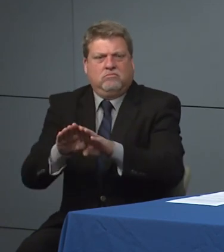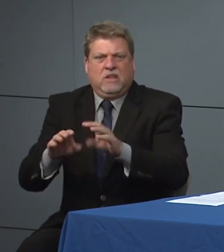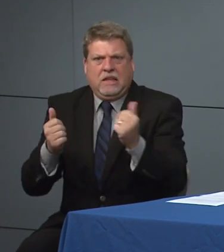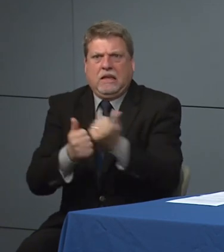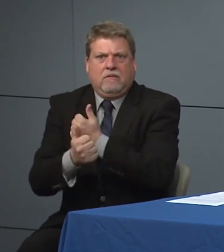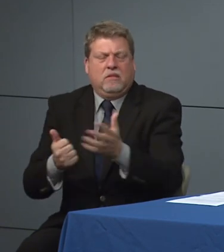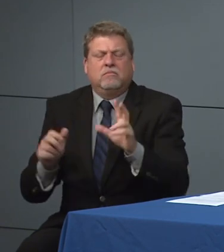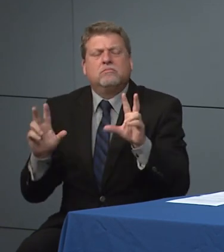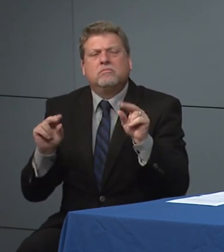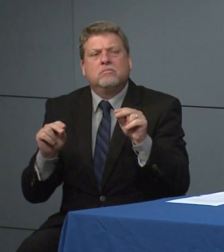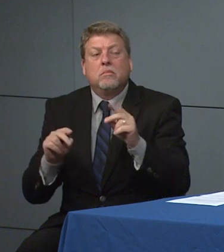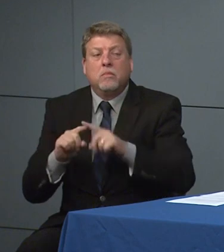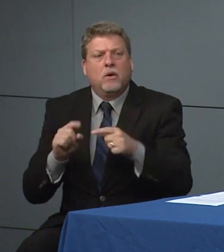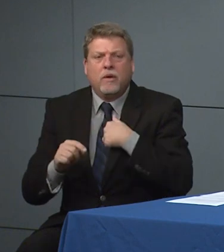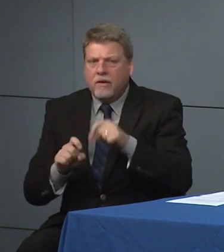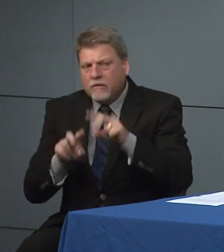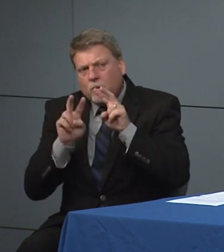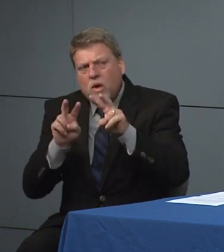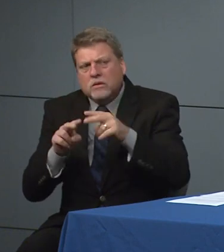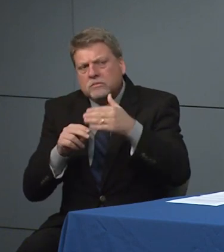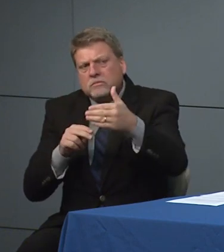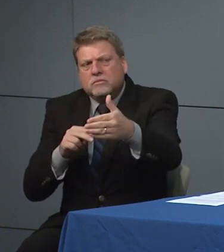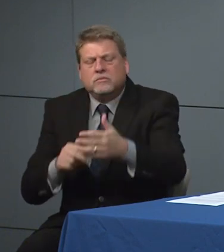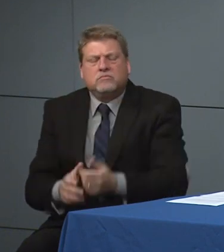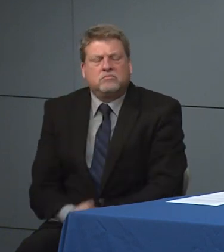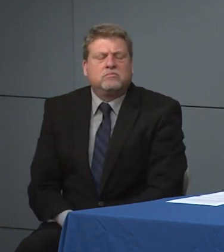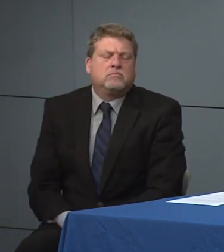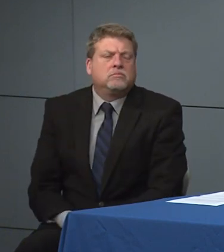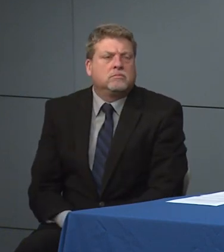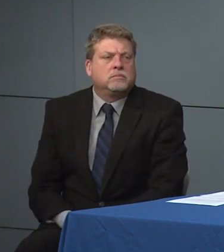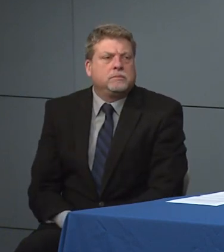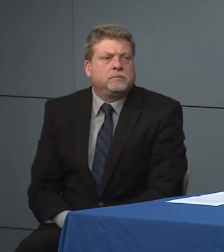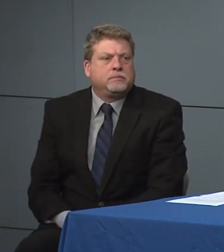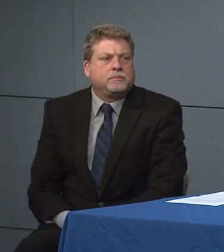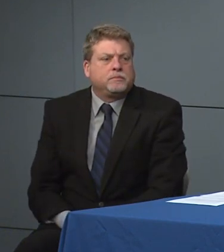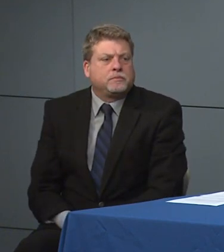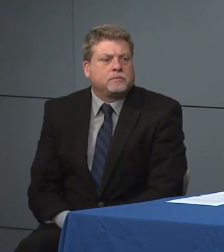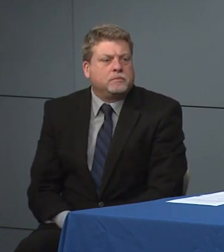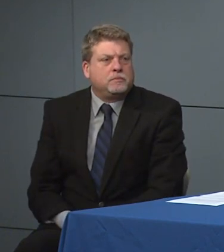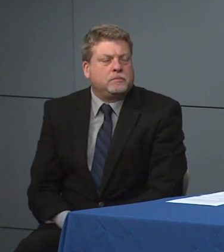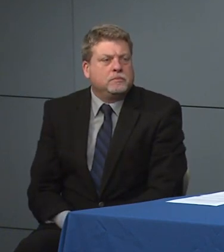Vamos a seguir evaluando. En cuántas sería y otra pregunta,